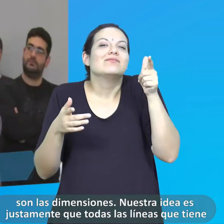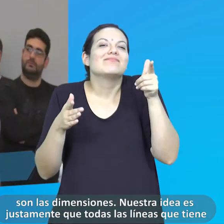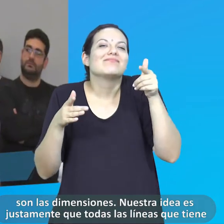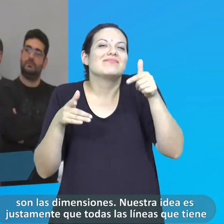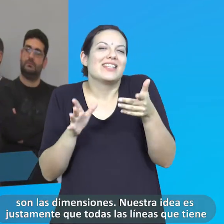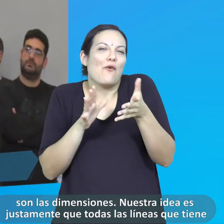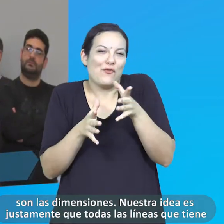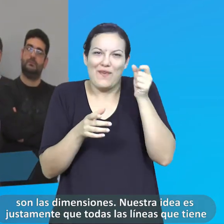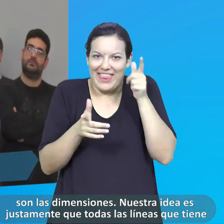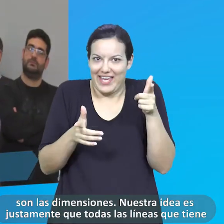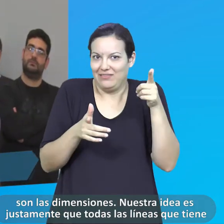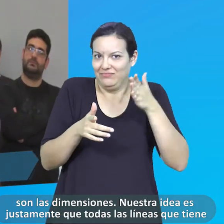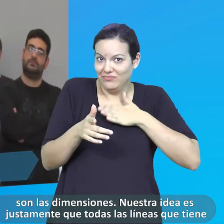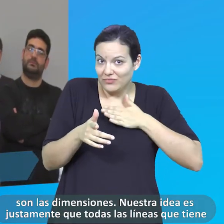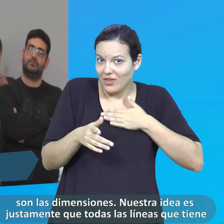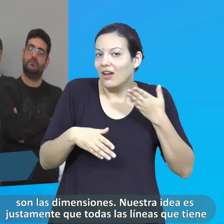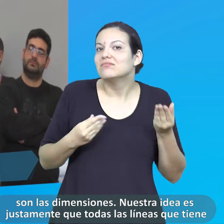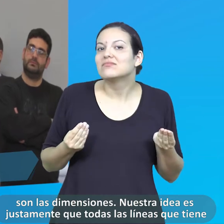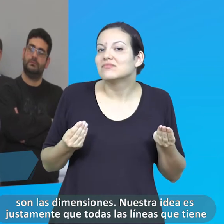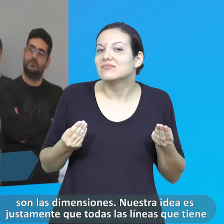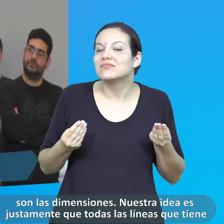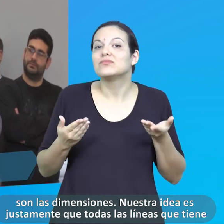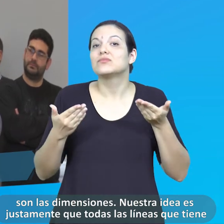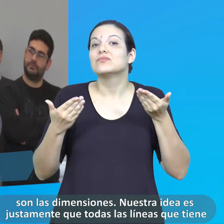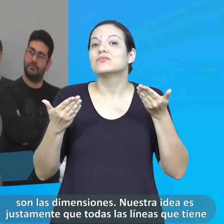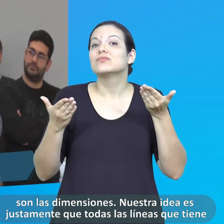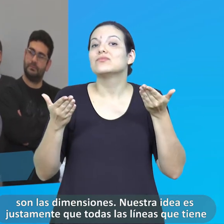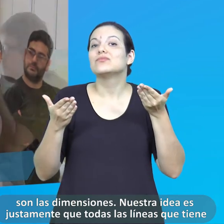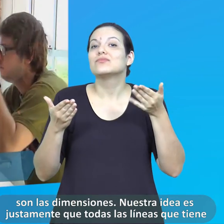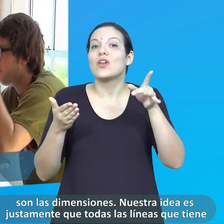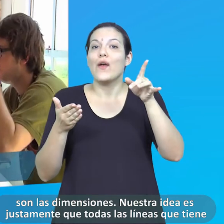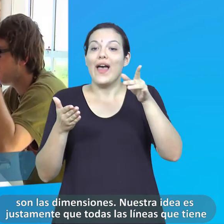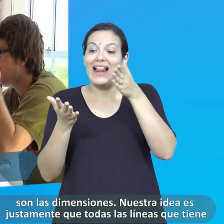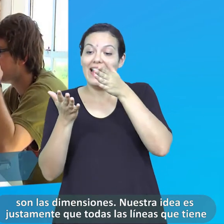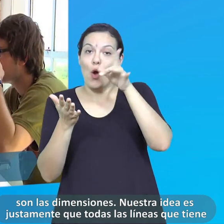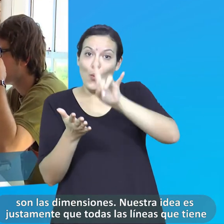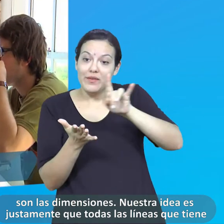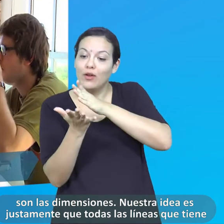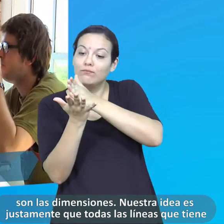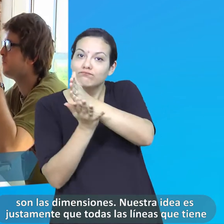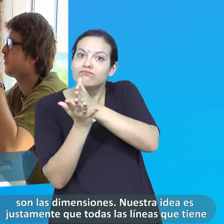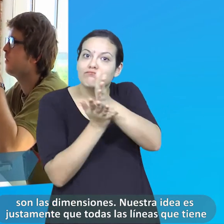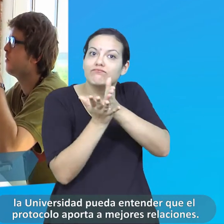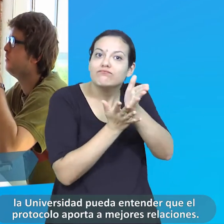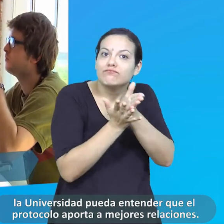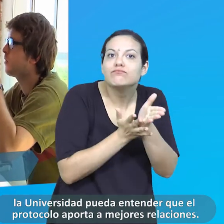son las dimensiones, justamente que todas las líneas que tiene la Universidad pueden